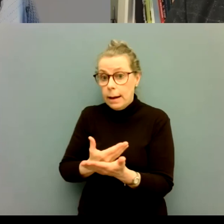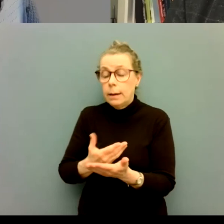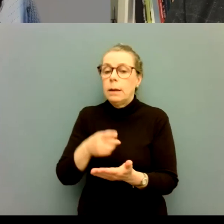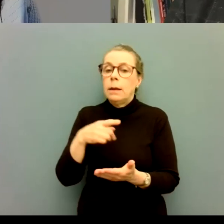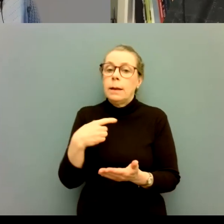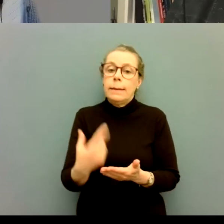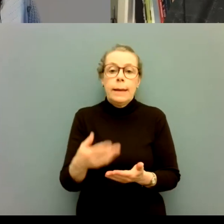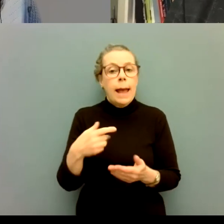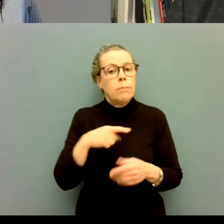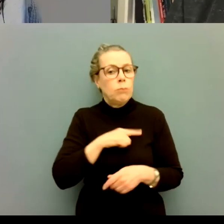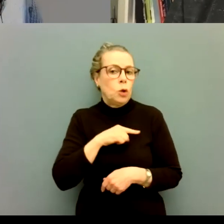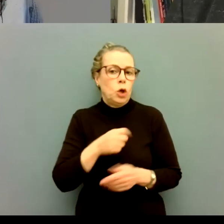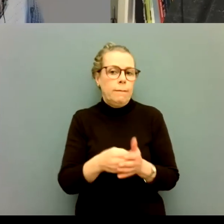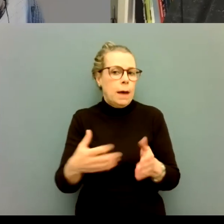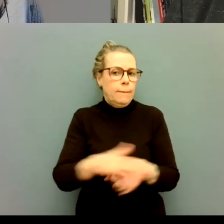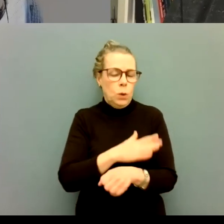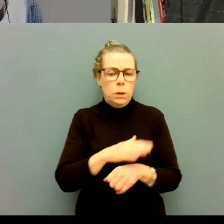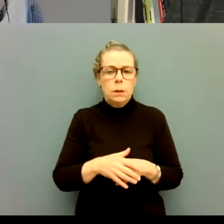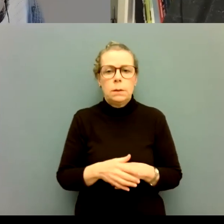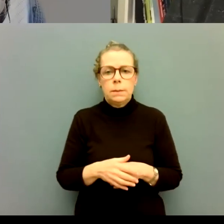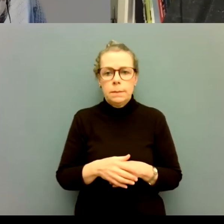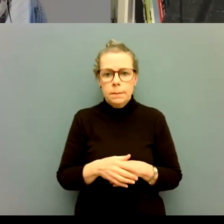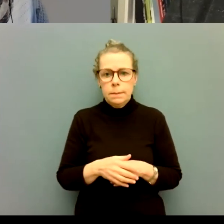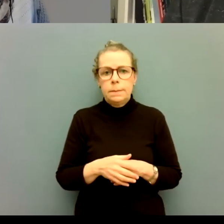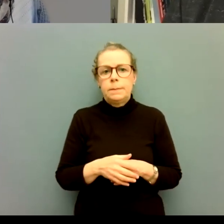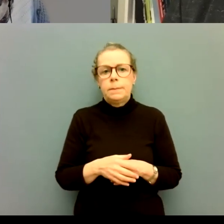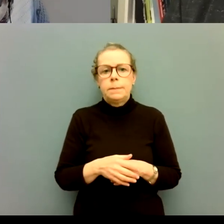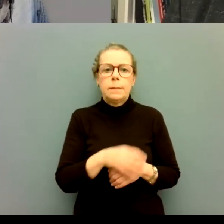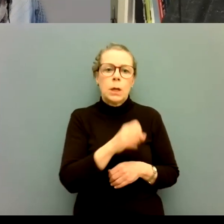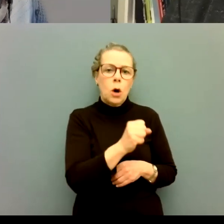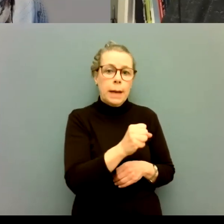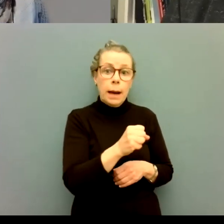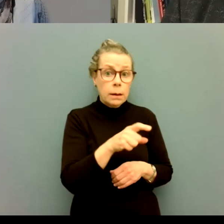och inte minst jämföra sig med andra länder, vilket är oerhört värdefullt.